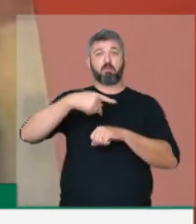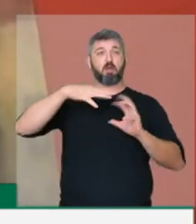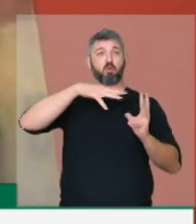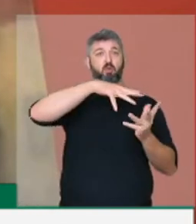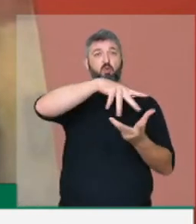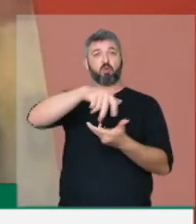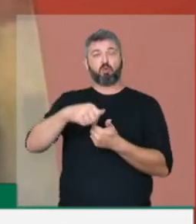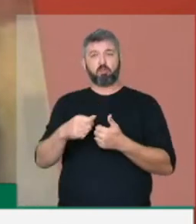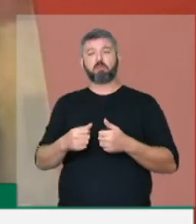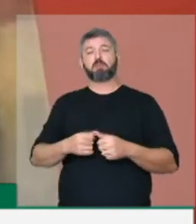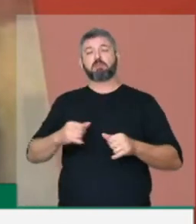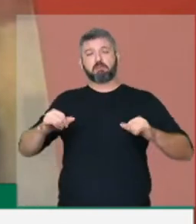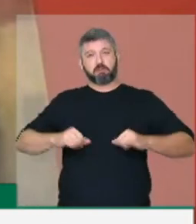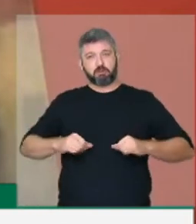TODOS PAÍSES DO MUNDO QUE ESTÃO ENFRENTANDO O MELHOR